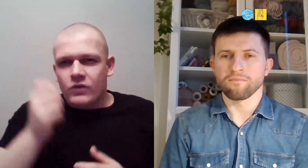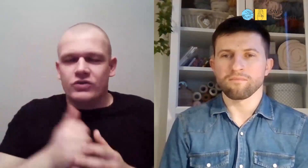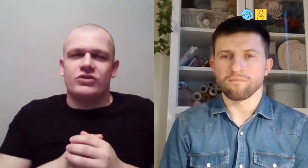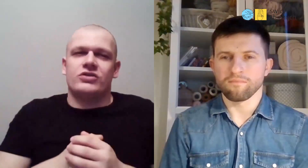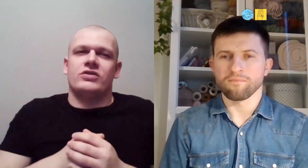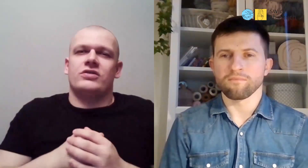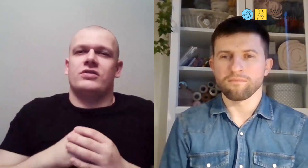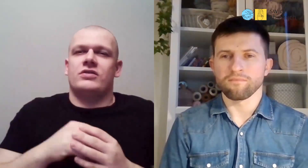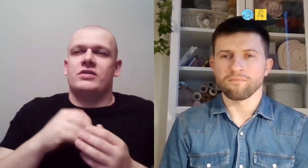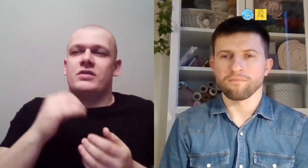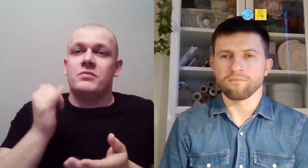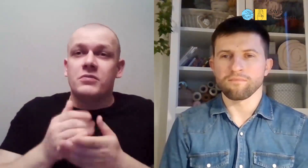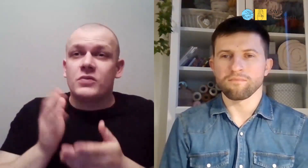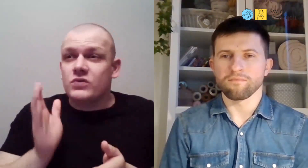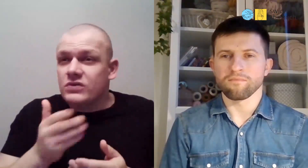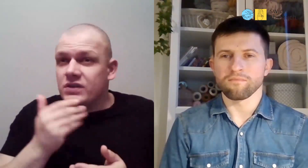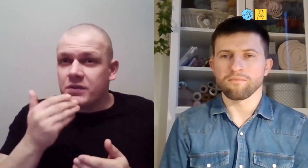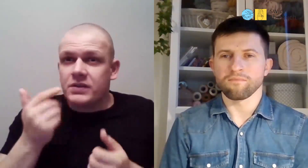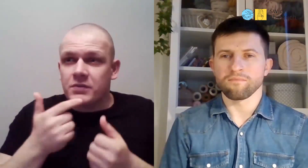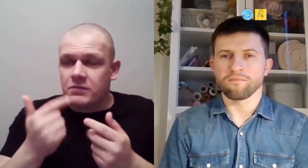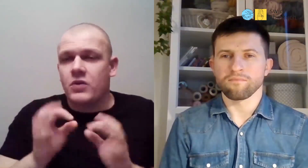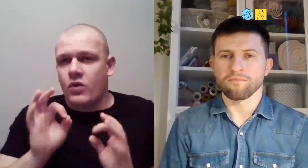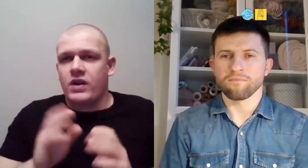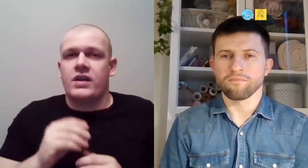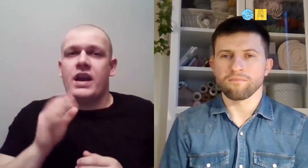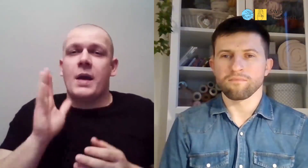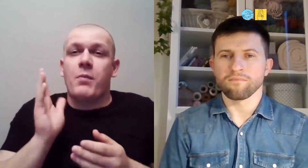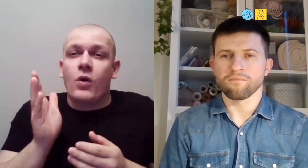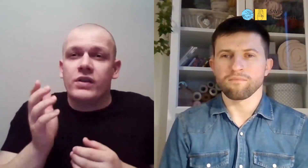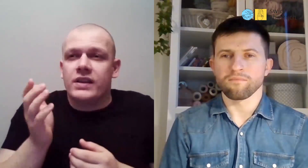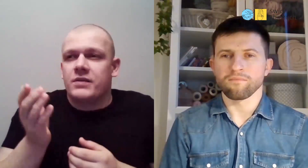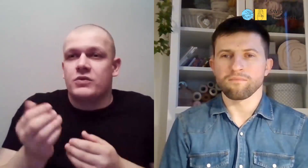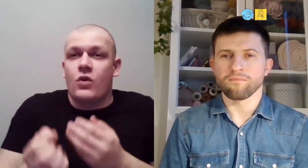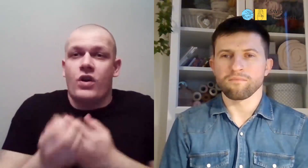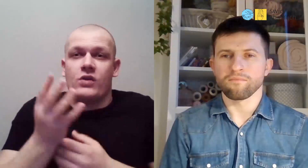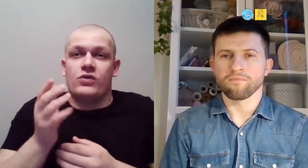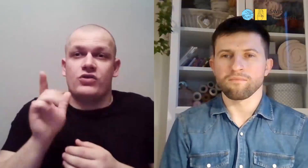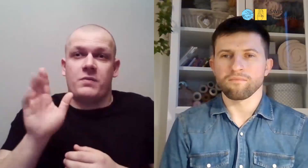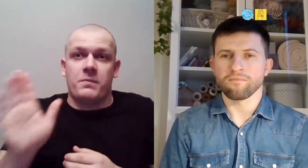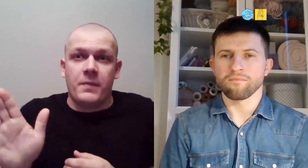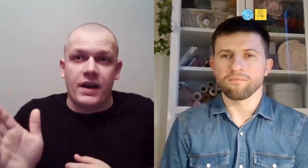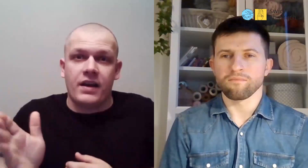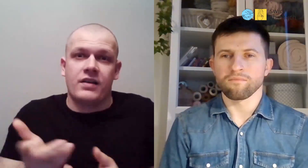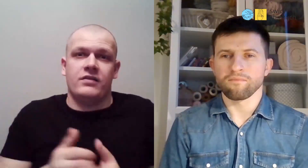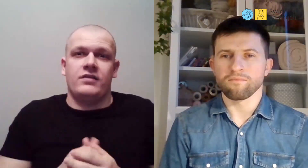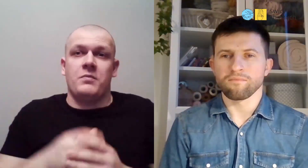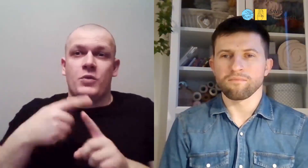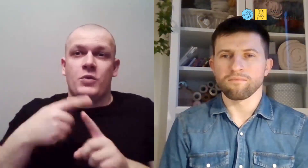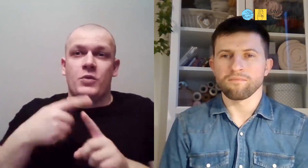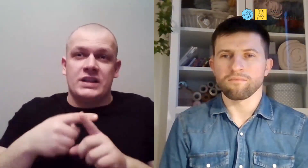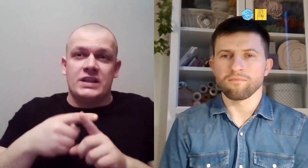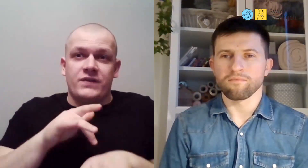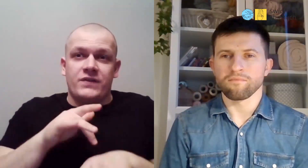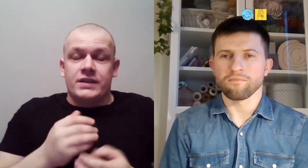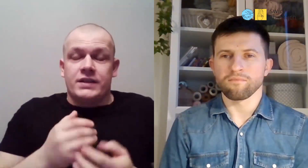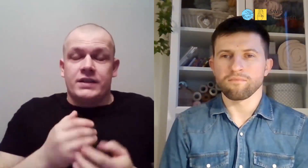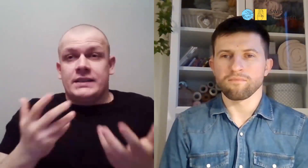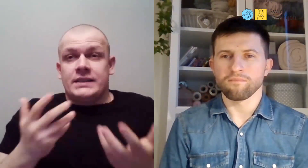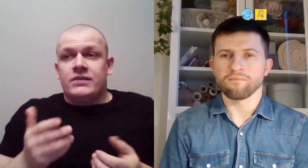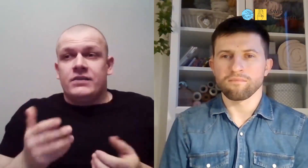Gdy się okazuje, że ma pozytywny test na koronawirusa,